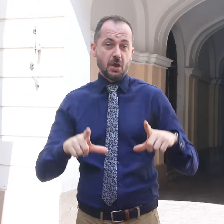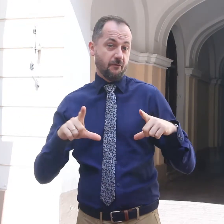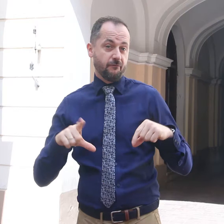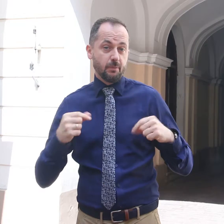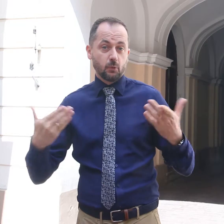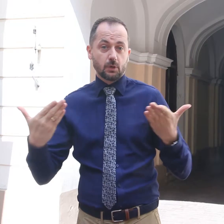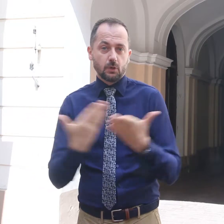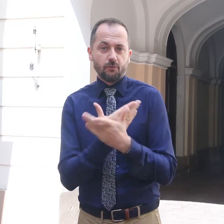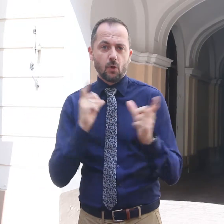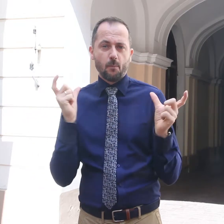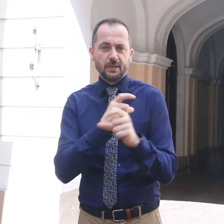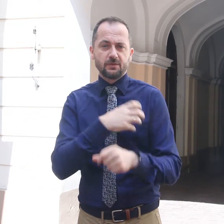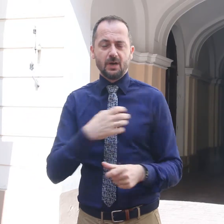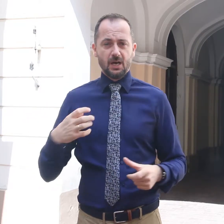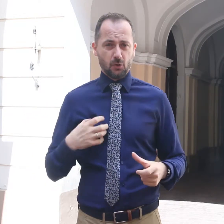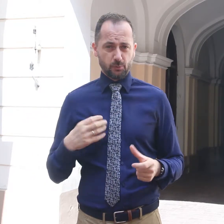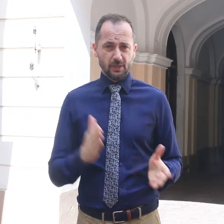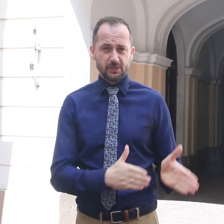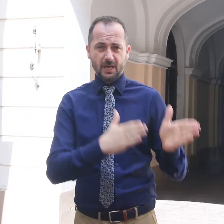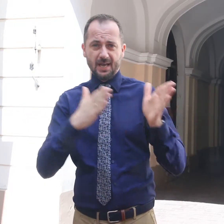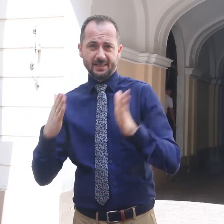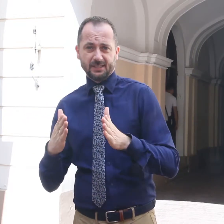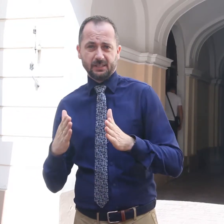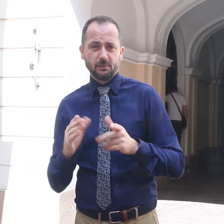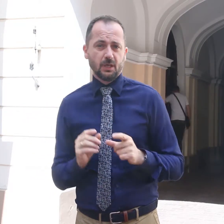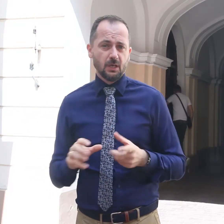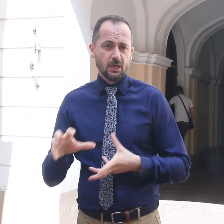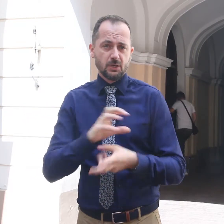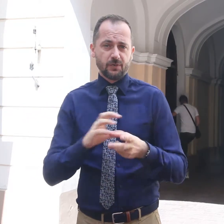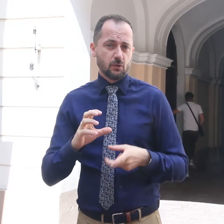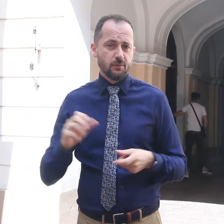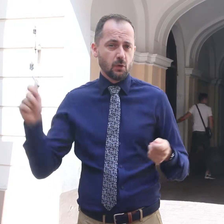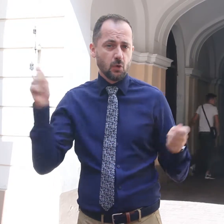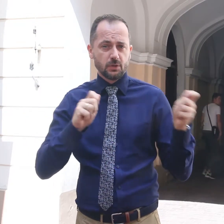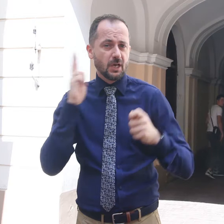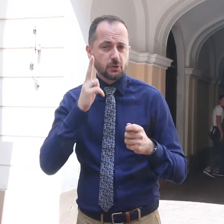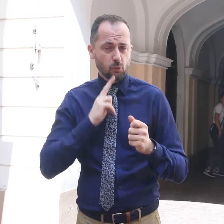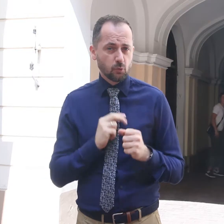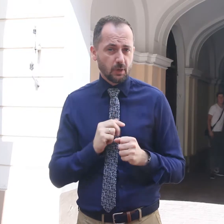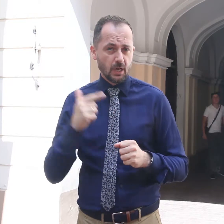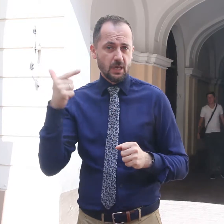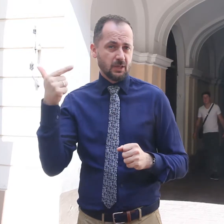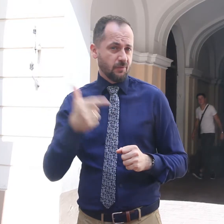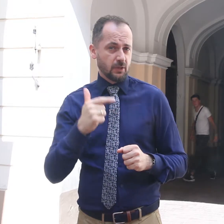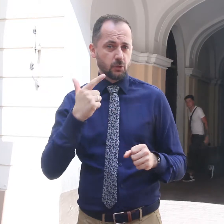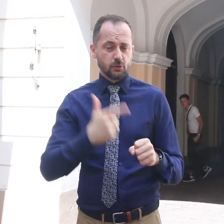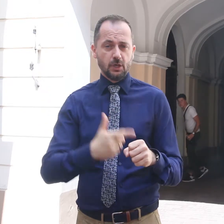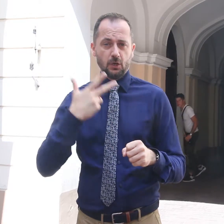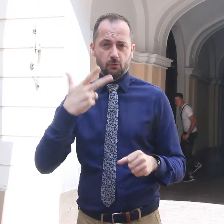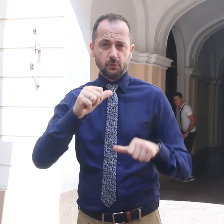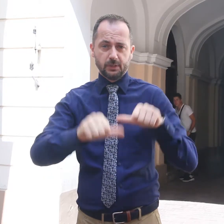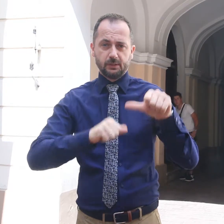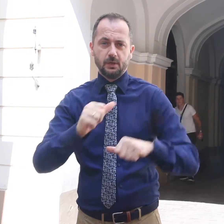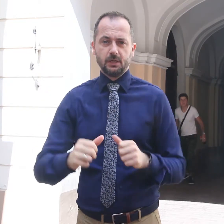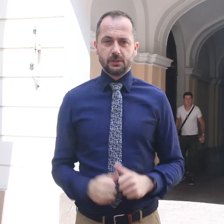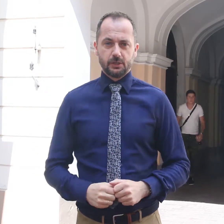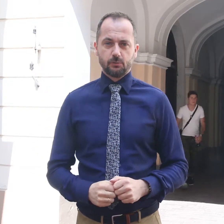wybór kraju - gospodarza Światowego Kongresu Głuchych w 2023 roku